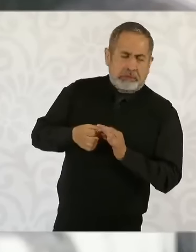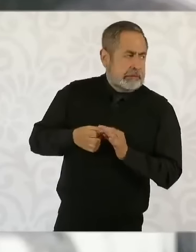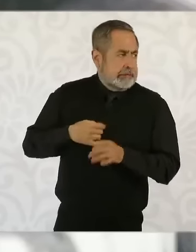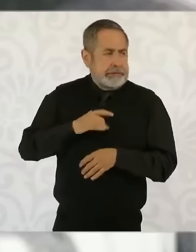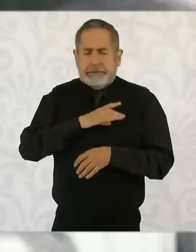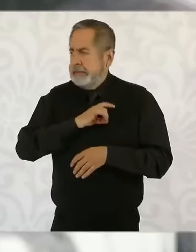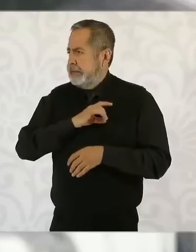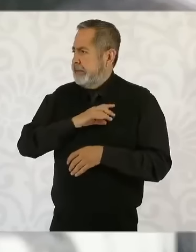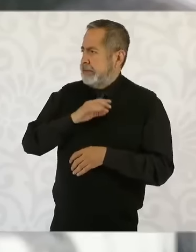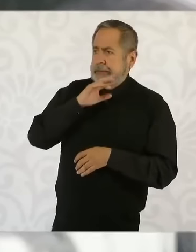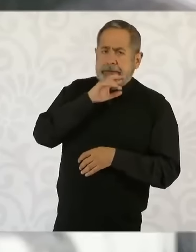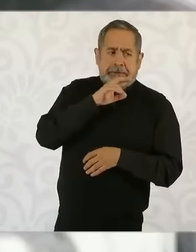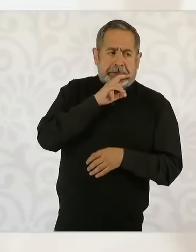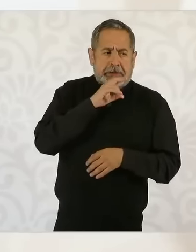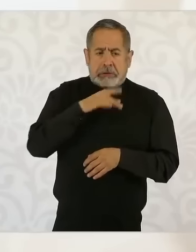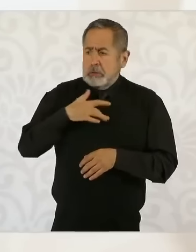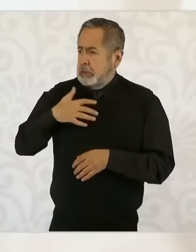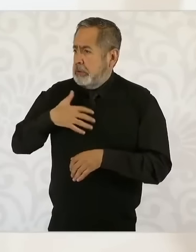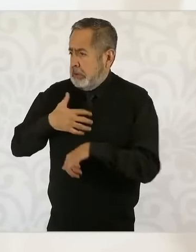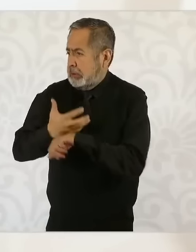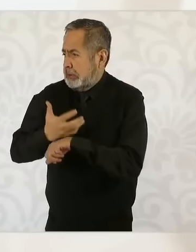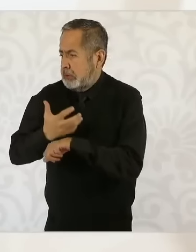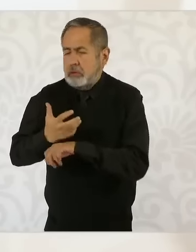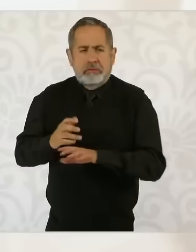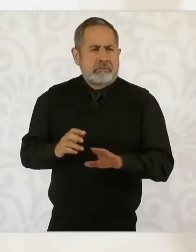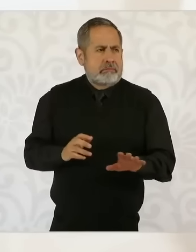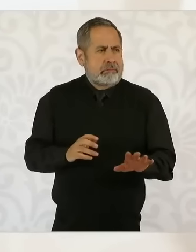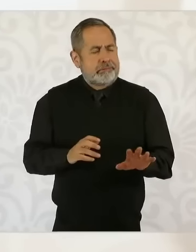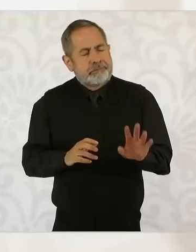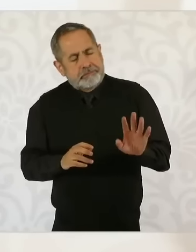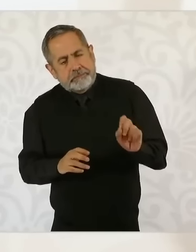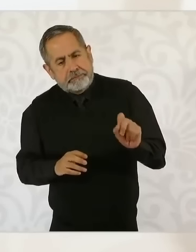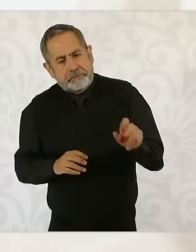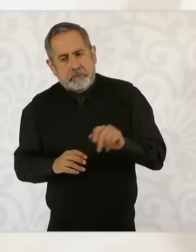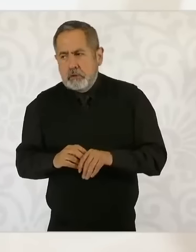o por diversas razones no se identifican en el censo como mexicanos o como latinos